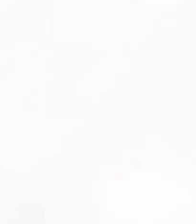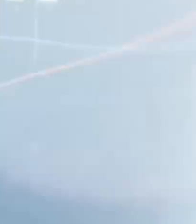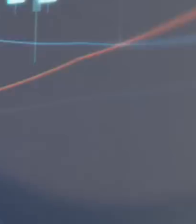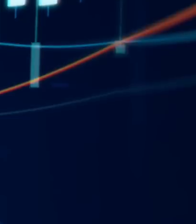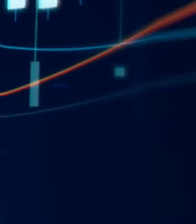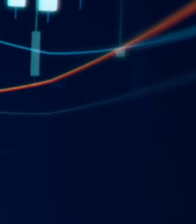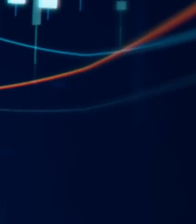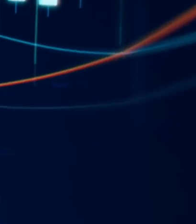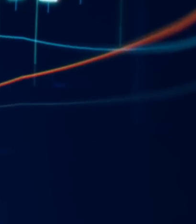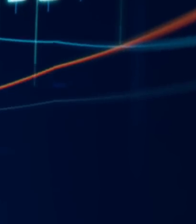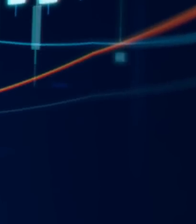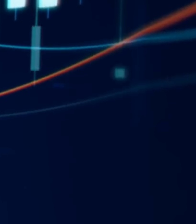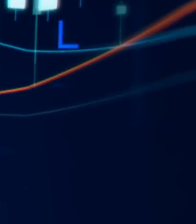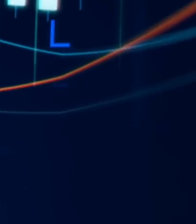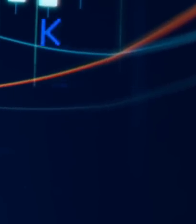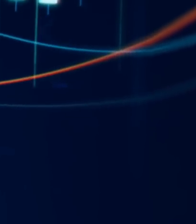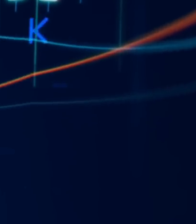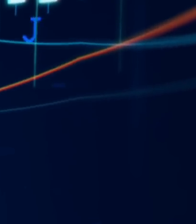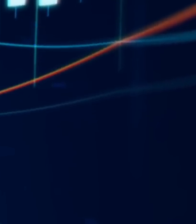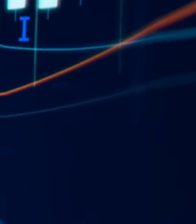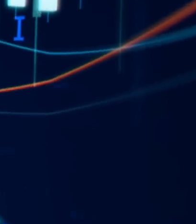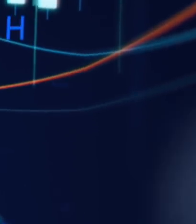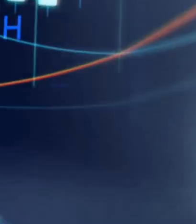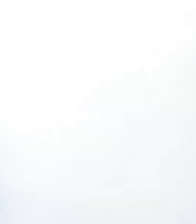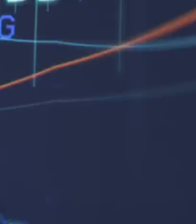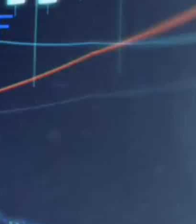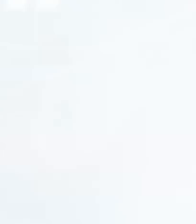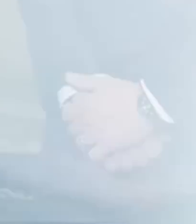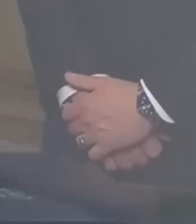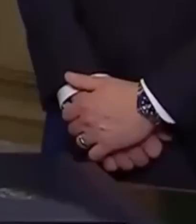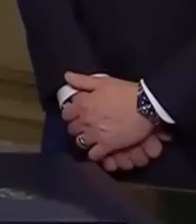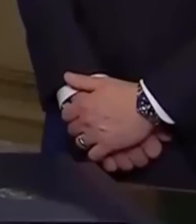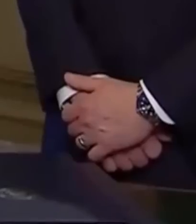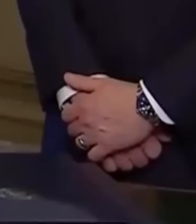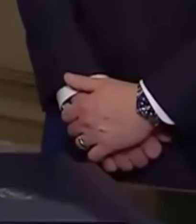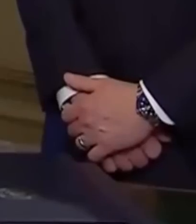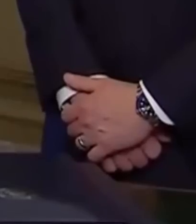hacia activos seguros por la incertidumbre que desató la decisión de Trump de imponer